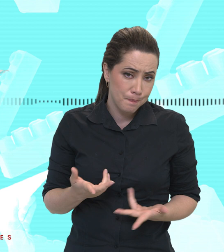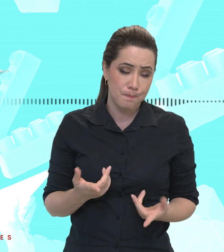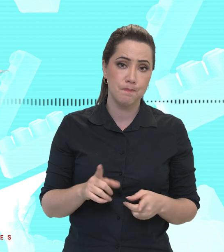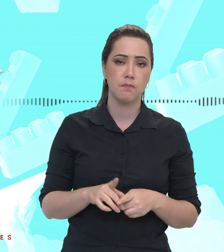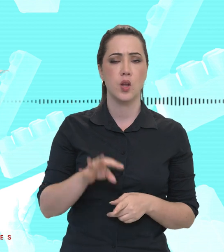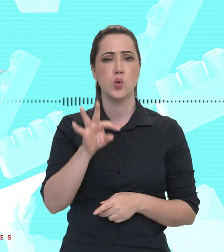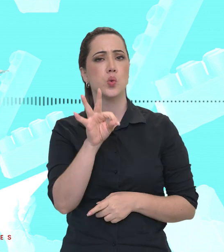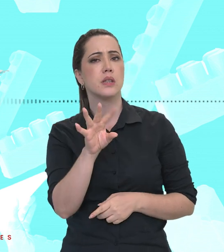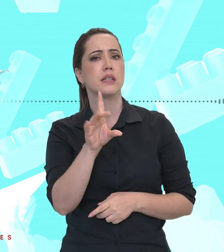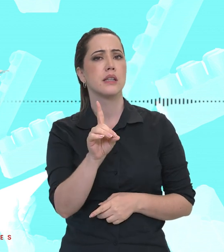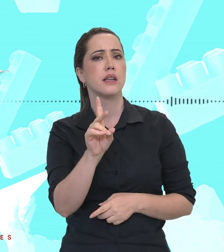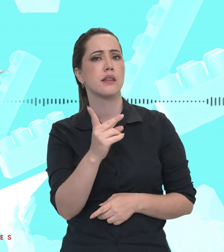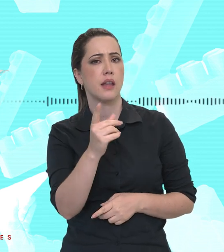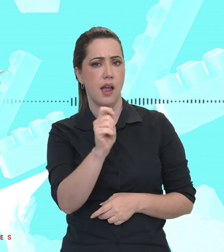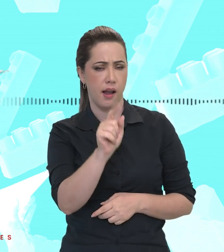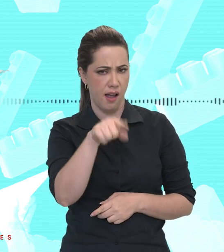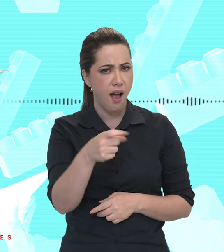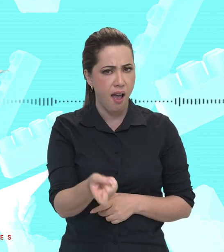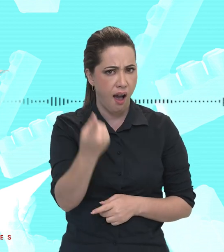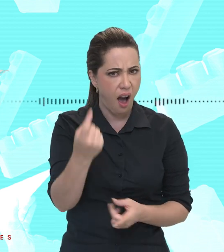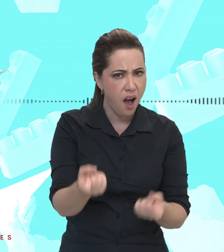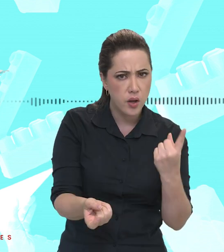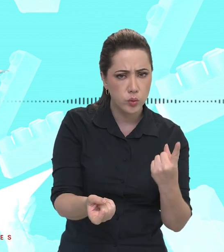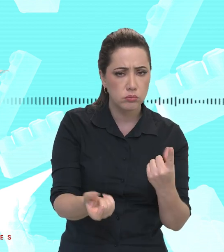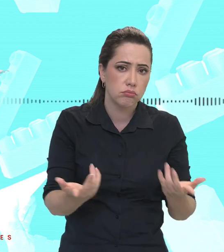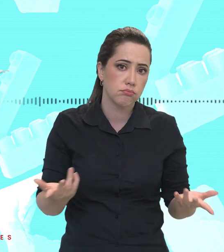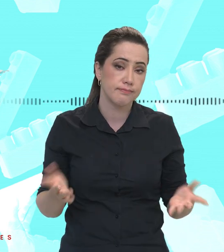se o TDAH é tão raro assim para justificar abrir a nova temporada?